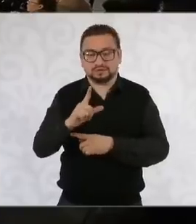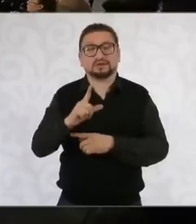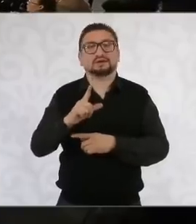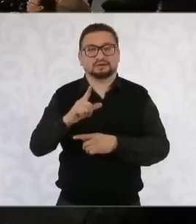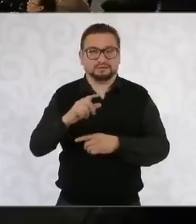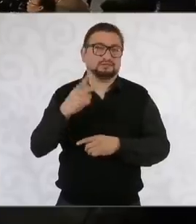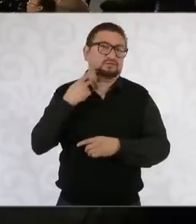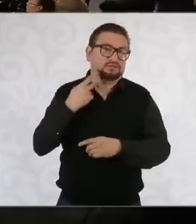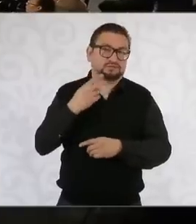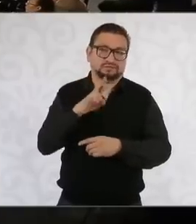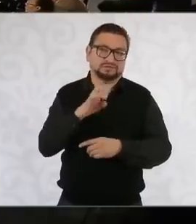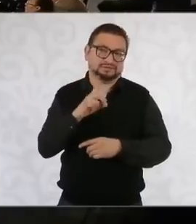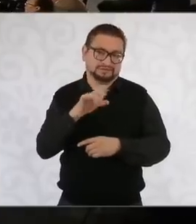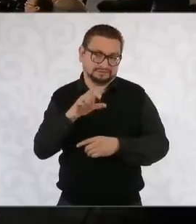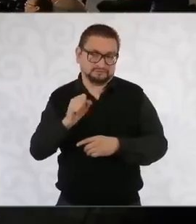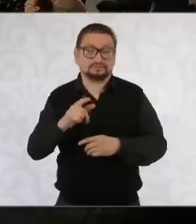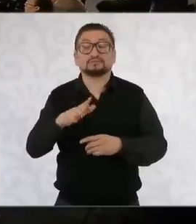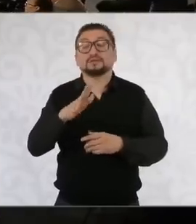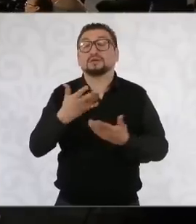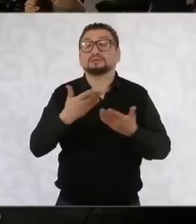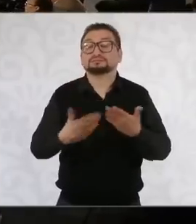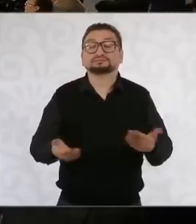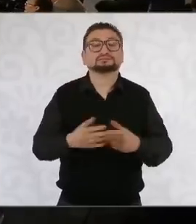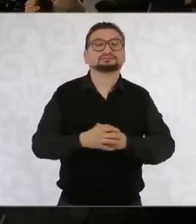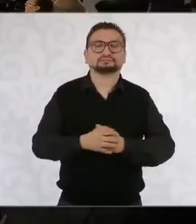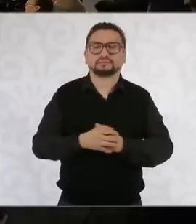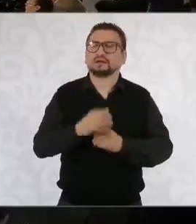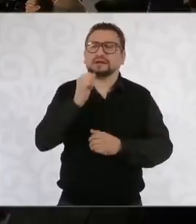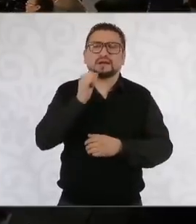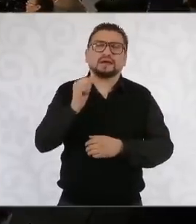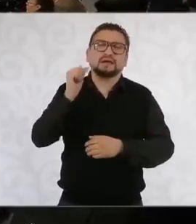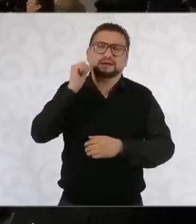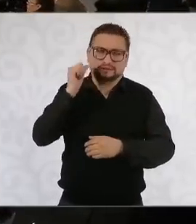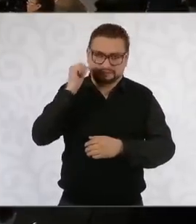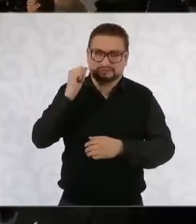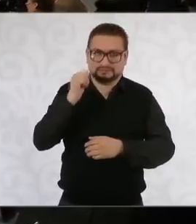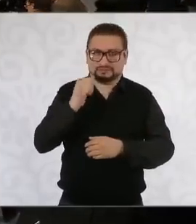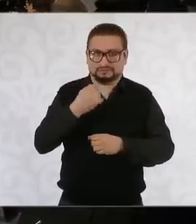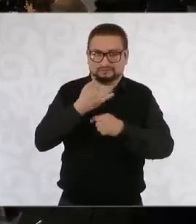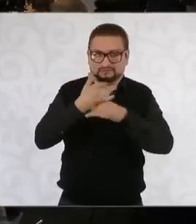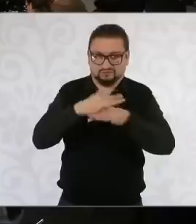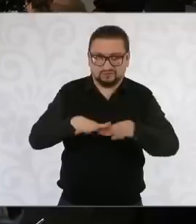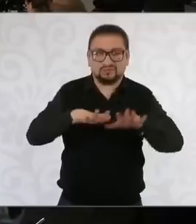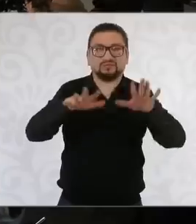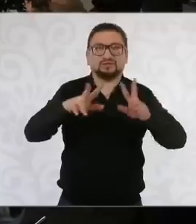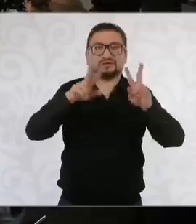en las redes preguntarle ayer se reveló un informe de la oficina de alcohol tabaco y armas de Estados